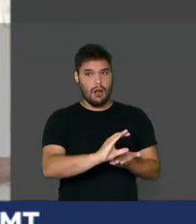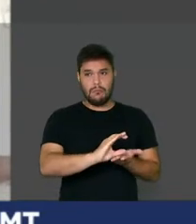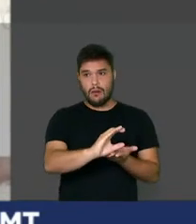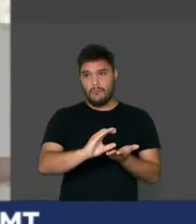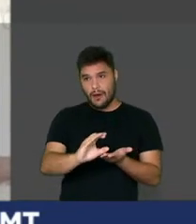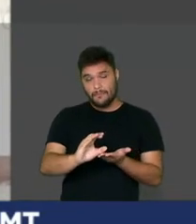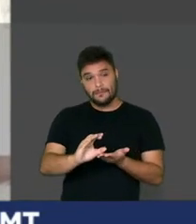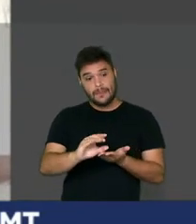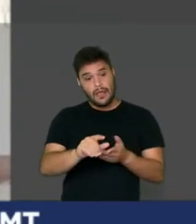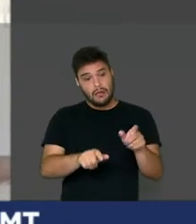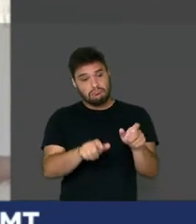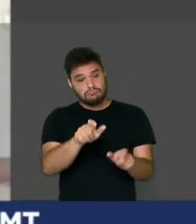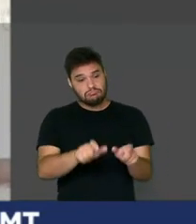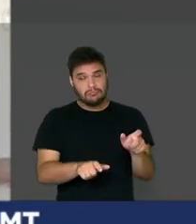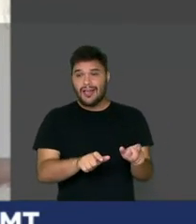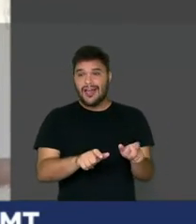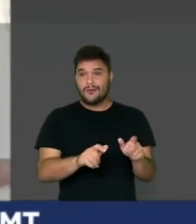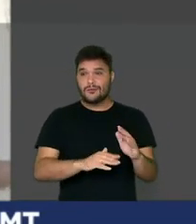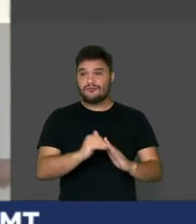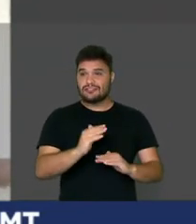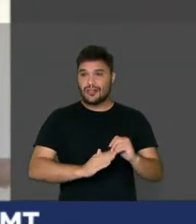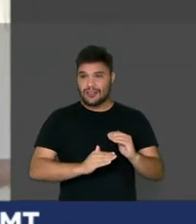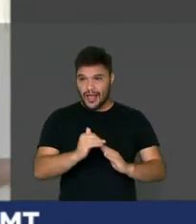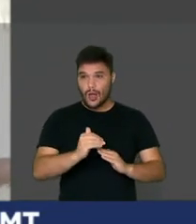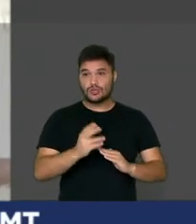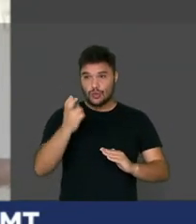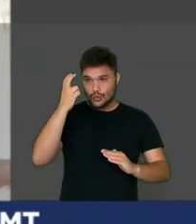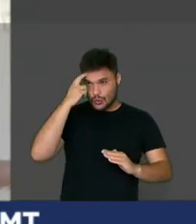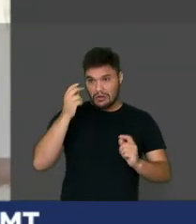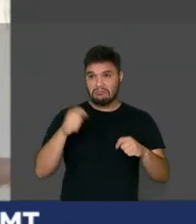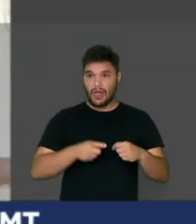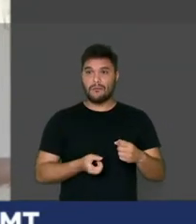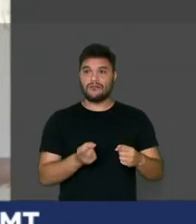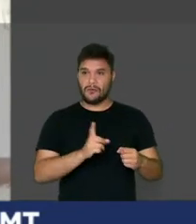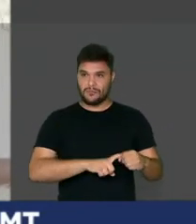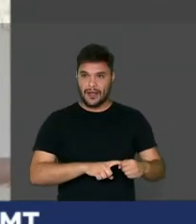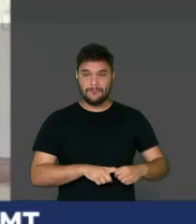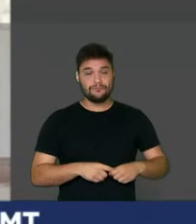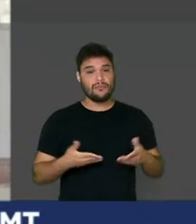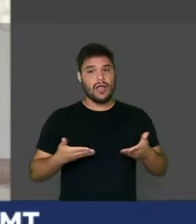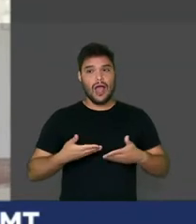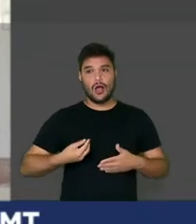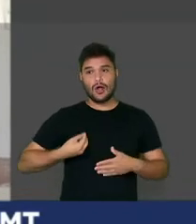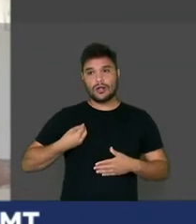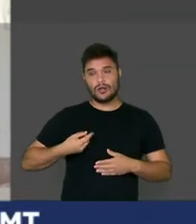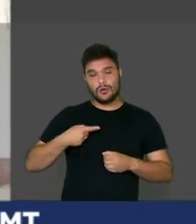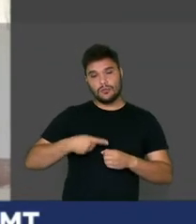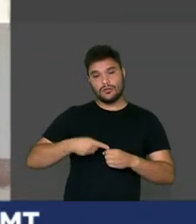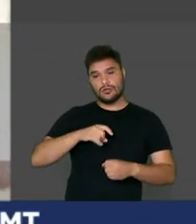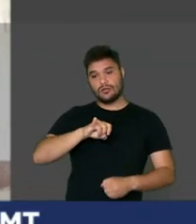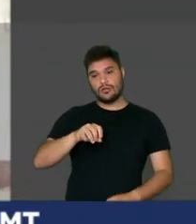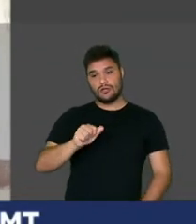CHEGARÃO AS 141 MUNICÍPIOS E FARÁCOM QUE AGENTES DE CULTURA RETOME AS SUAS ATIVIDADES. NESSE MOMENTO, SENHOR PRESIDENTE, EU ESTOU AQUI NO MUNICÍPIO DE JANGADA,